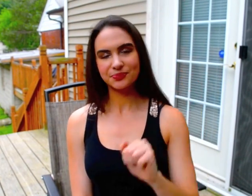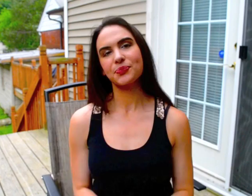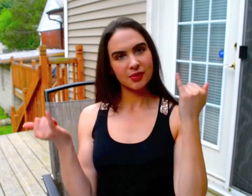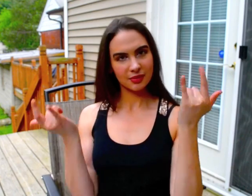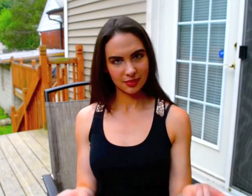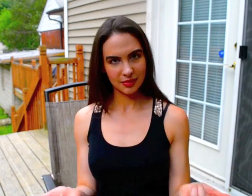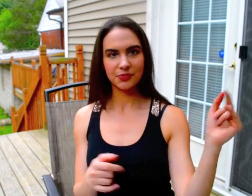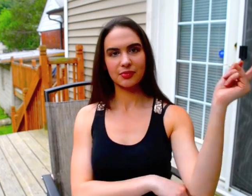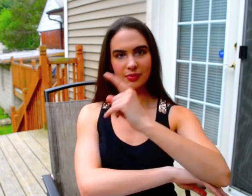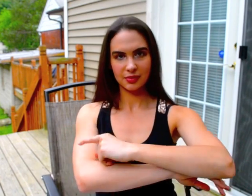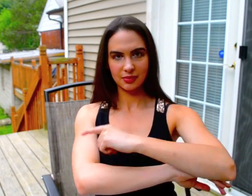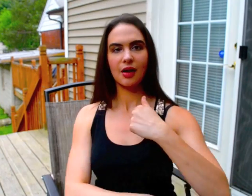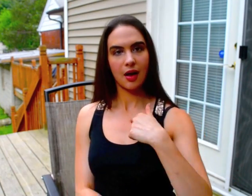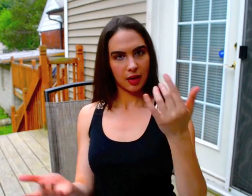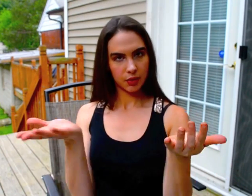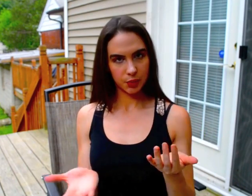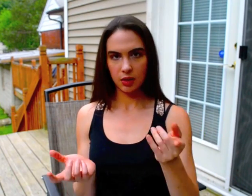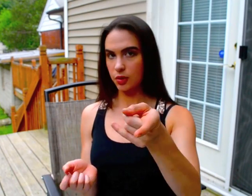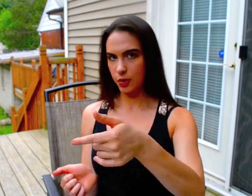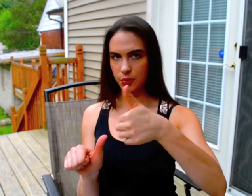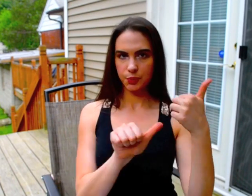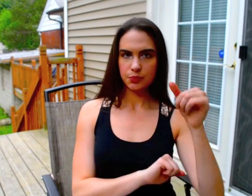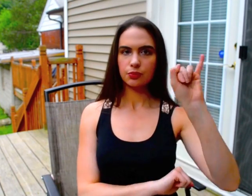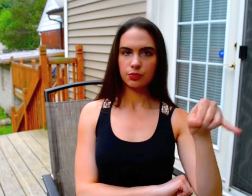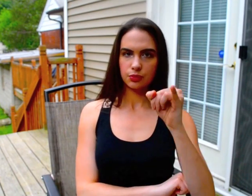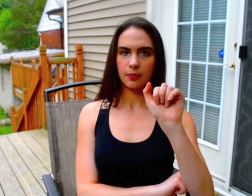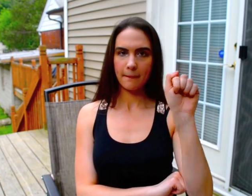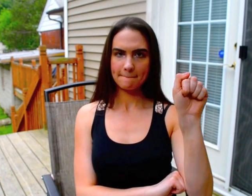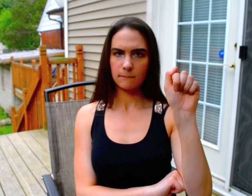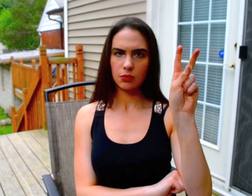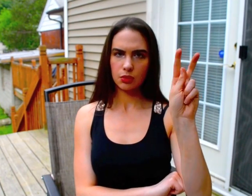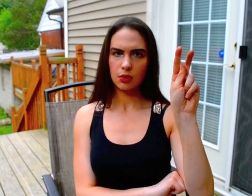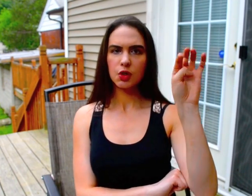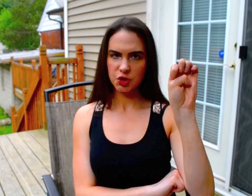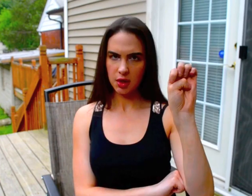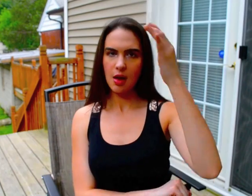Today I want you to follow Jake